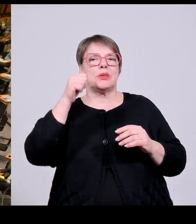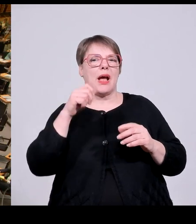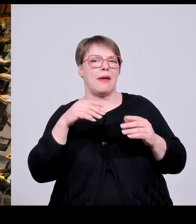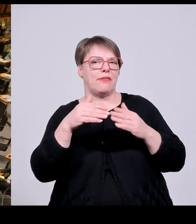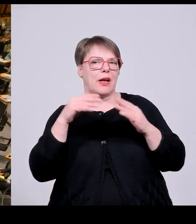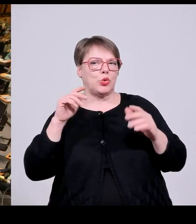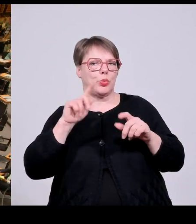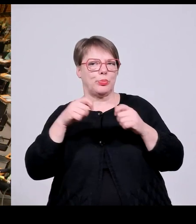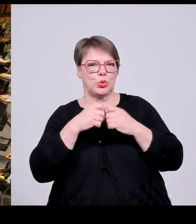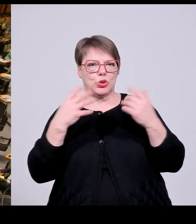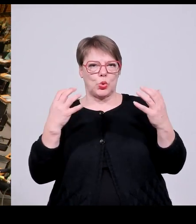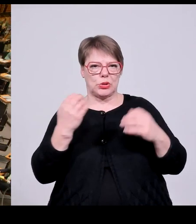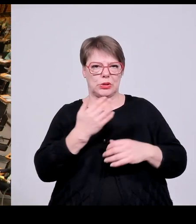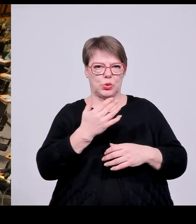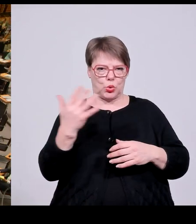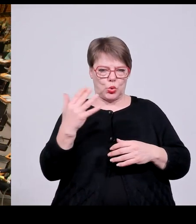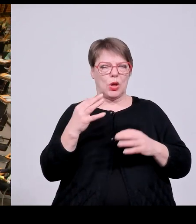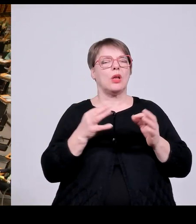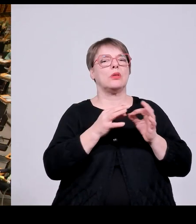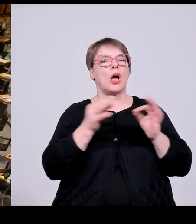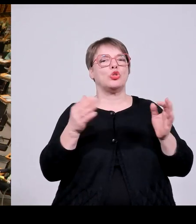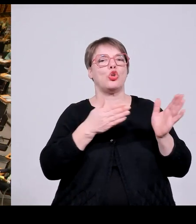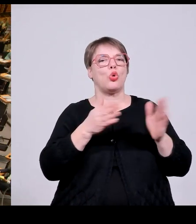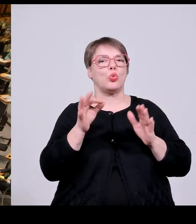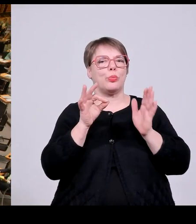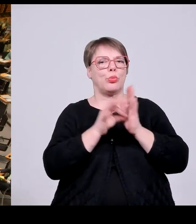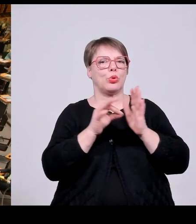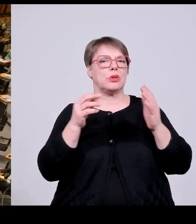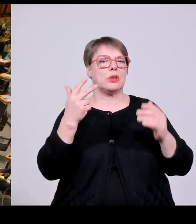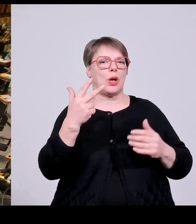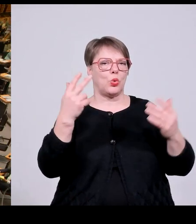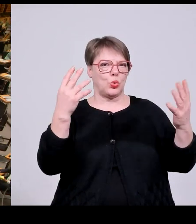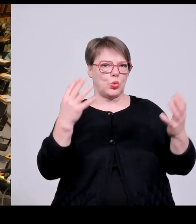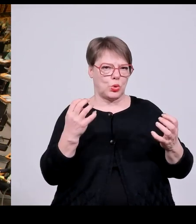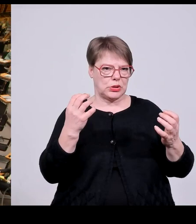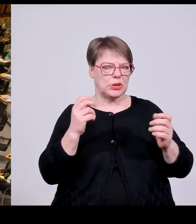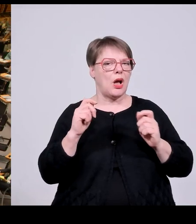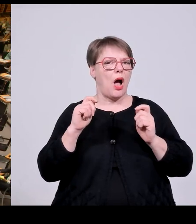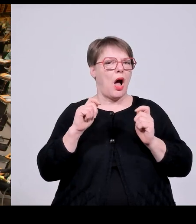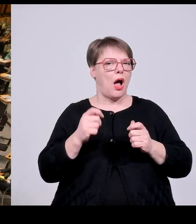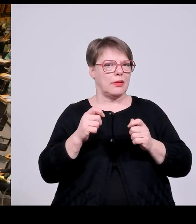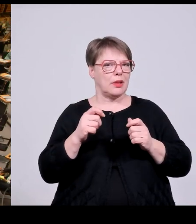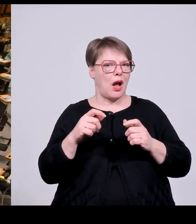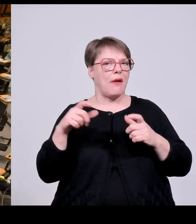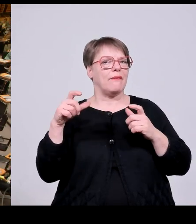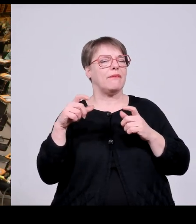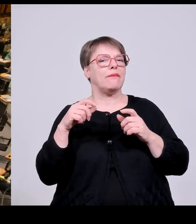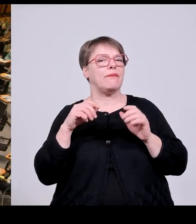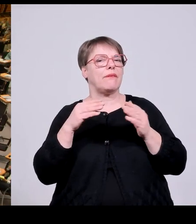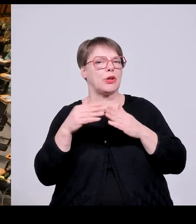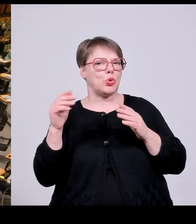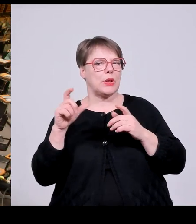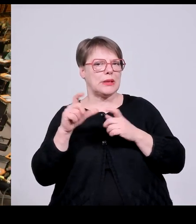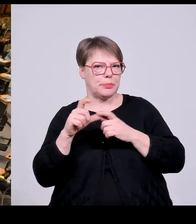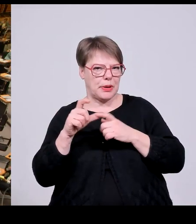(Beifall) (Rednerwechsel) Sehr geehrter Präsident, liebe Kolleginnen und Kollegen! Berlins erneuerbarer Schatz liegt auf unseren Dächern und